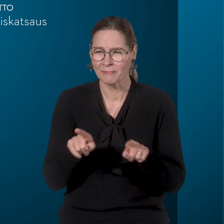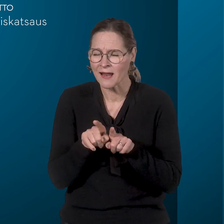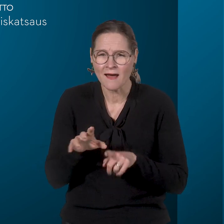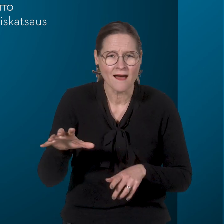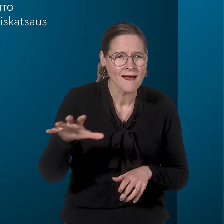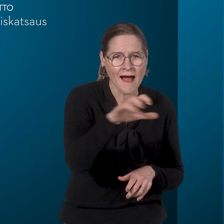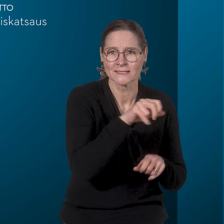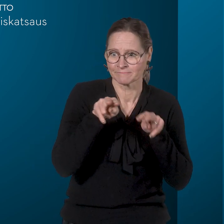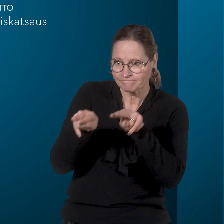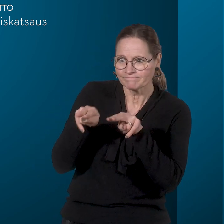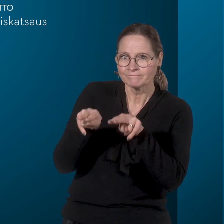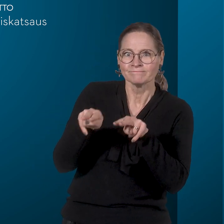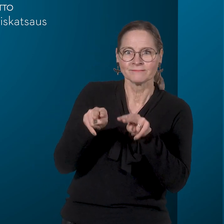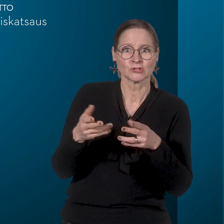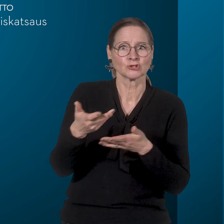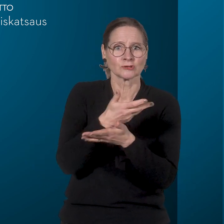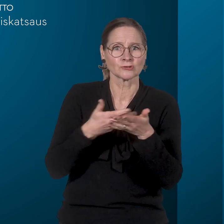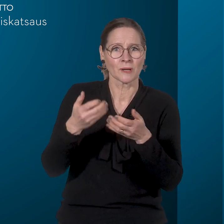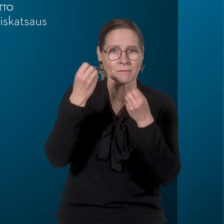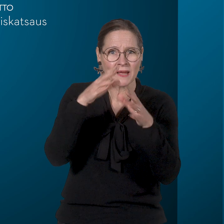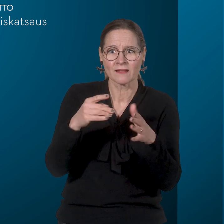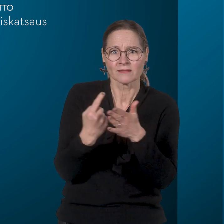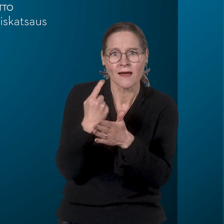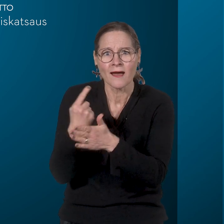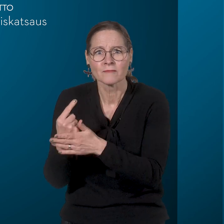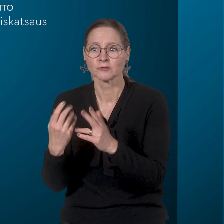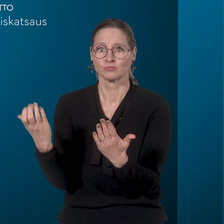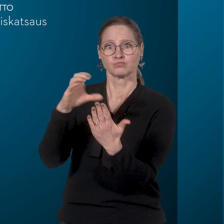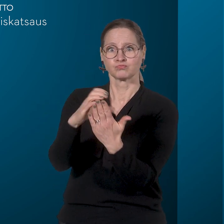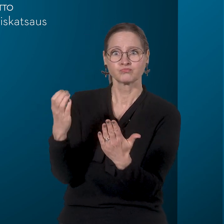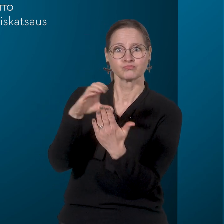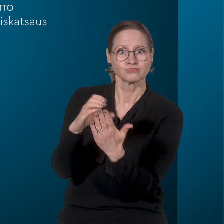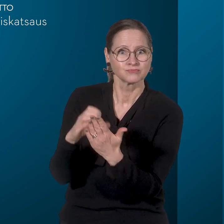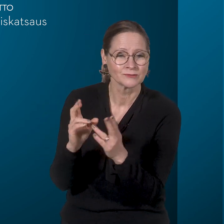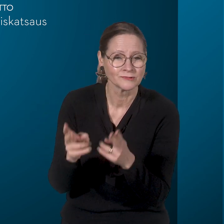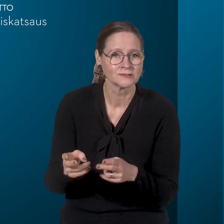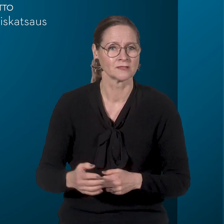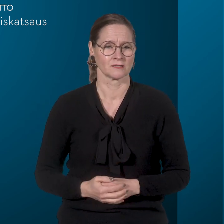Melkein kaikki seuraavat somen tapahtumia ja postaavat sinne itsekin.